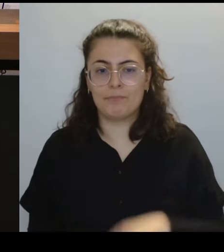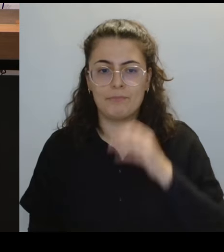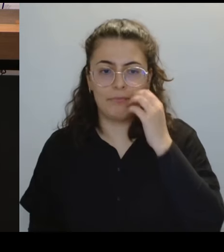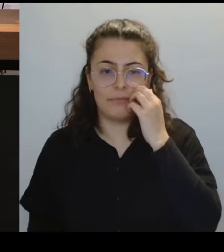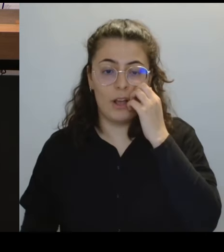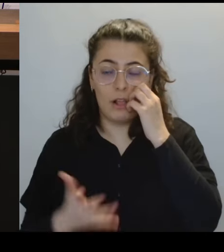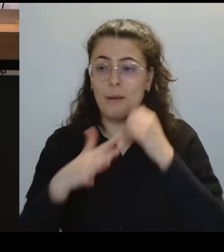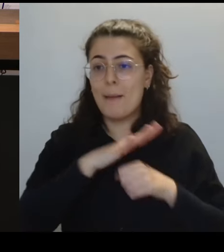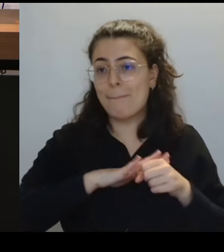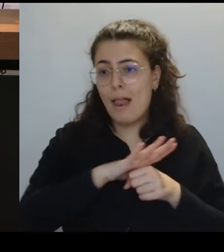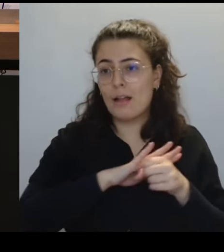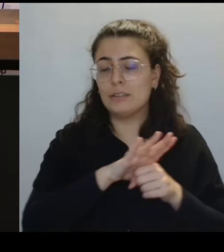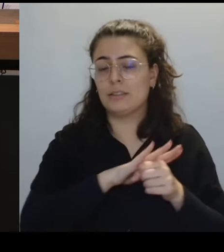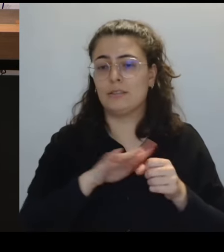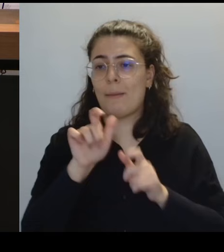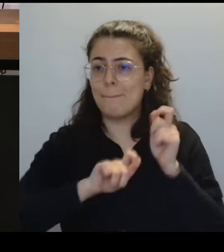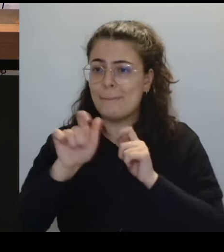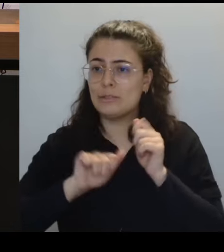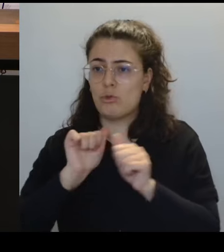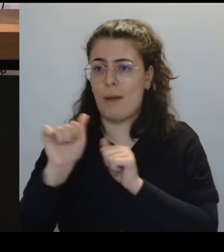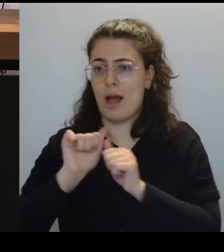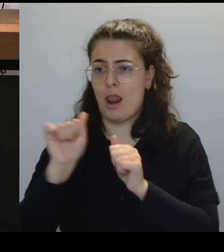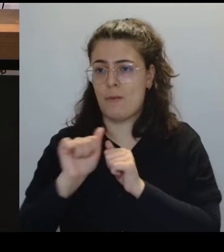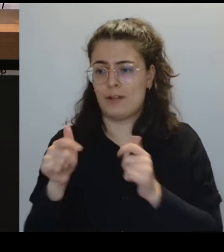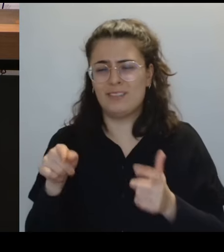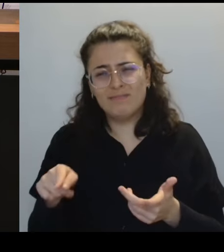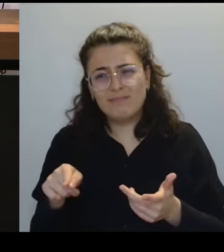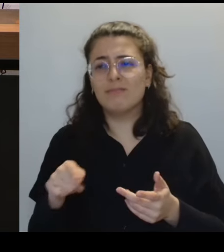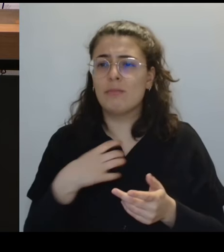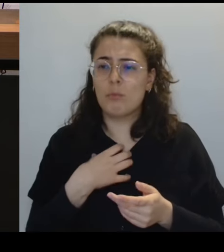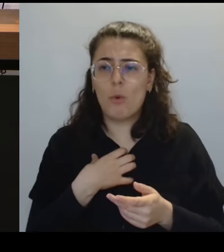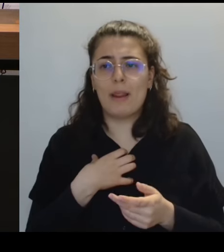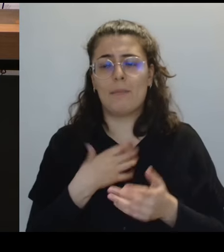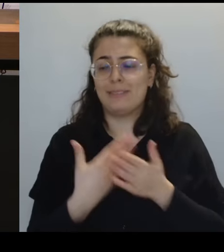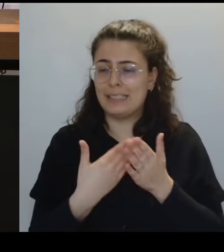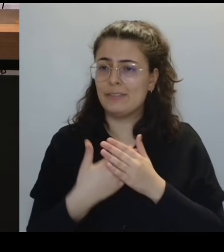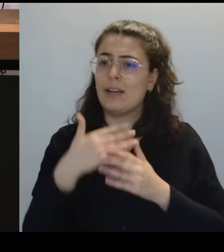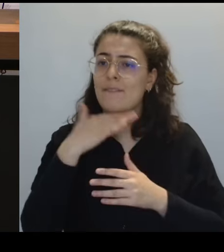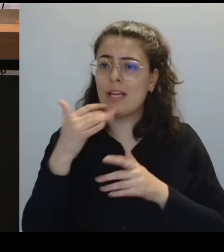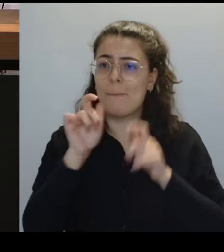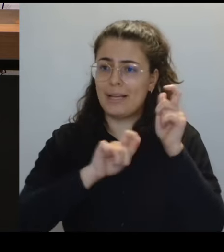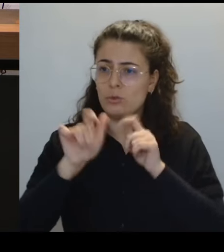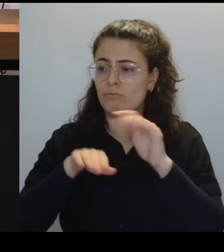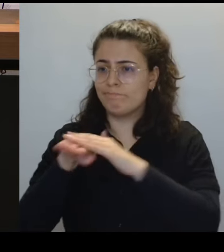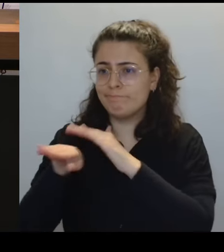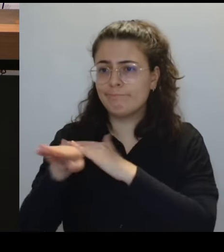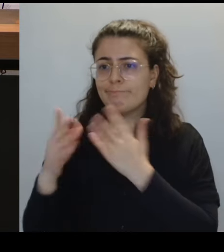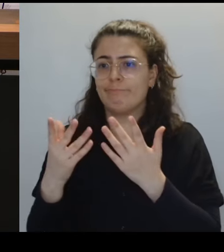frühzeitige Entlassung, Flucht und Gewalt. Die Konsequenzen tragen vor allem Mitarbeitende